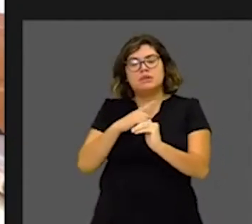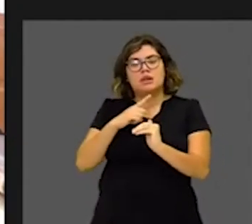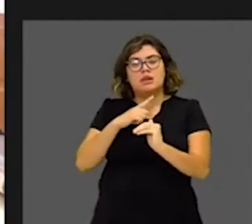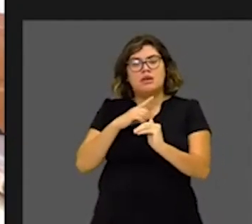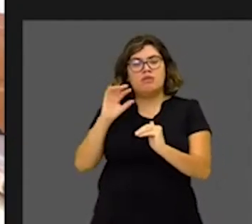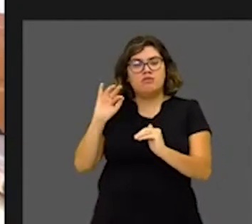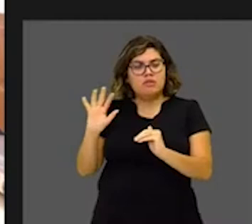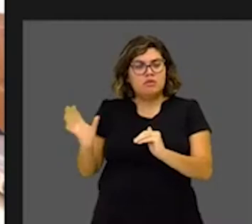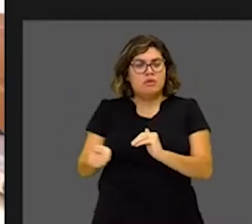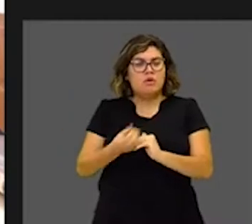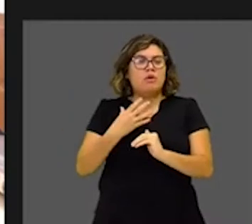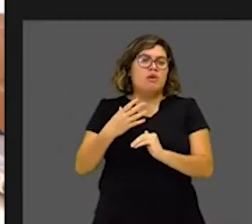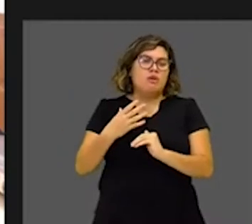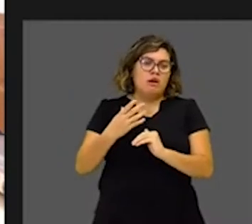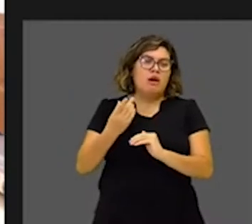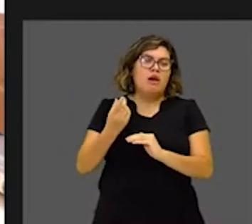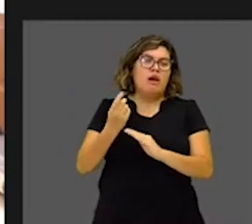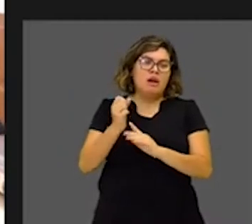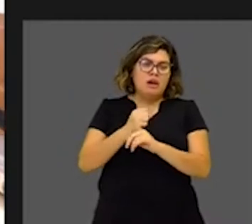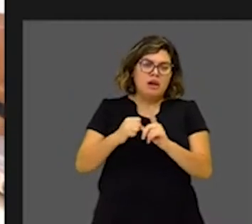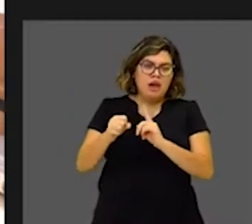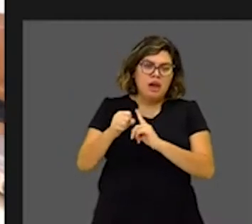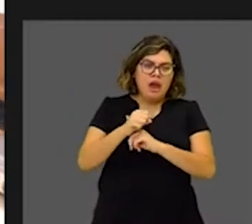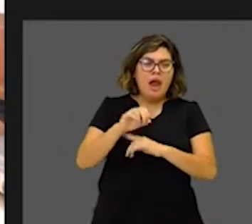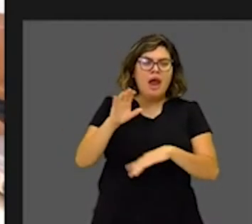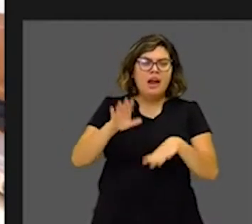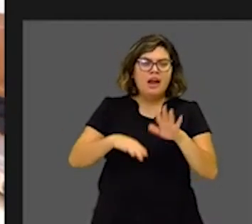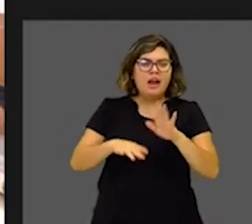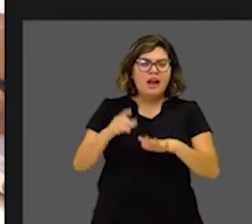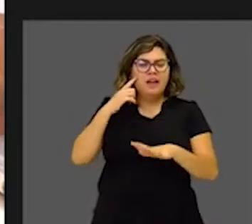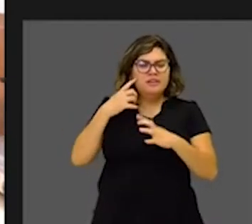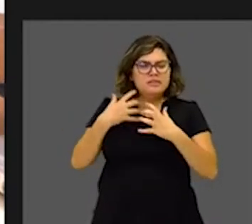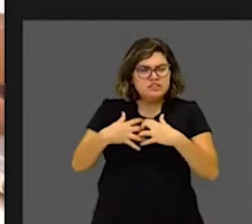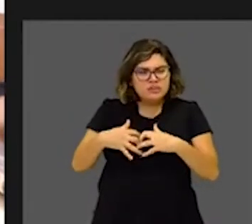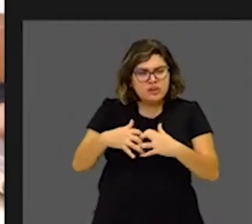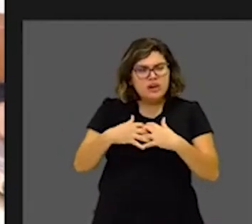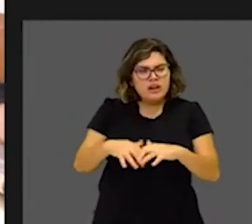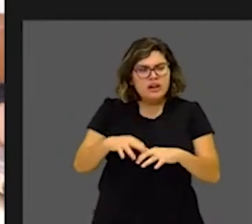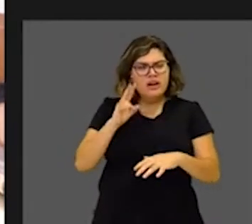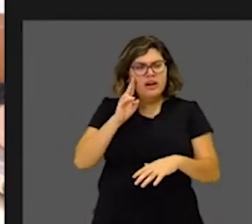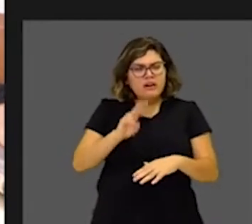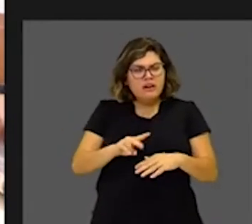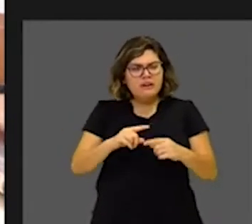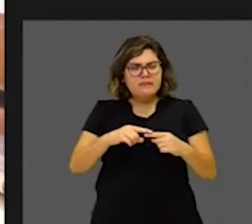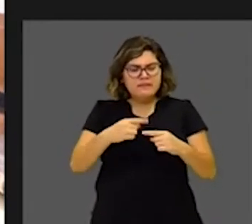que no caso financiamentos e de repente a gente apenas passa a prever o peça maior de gás uma